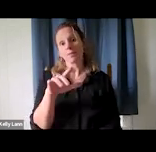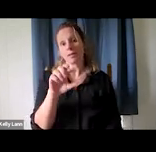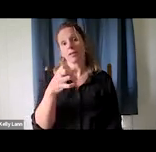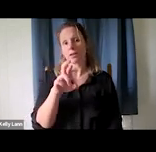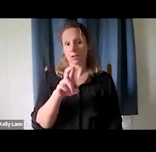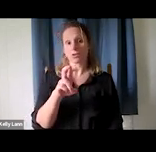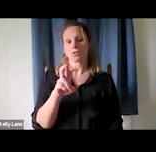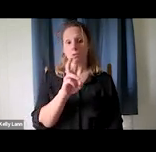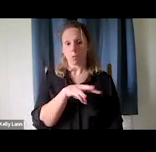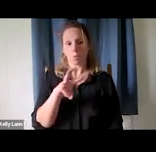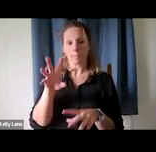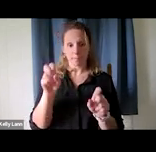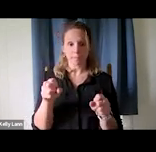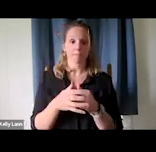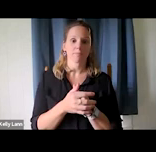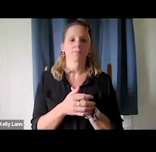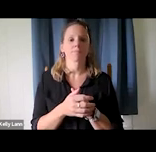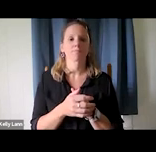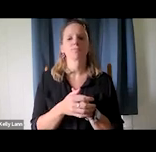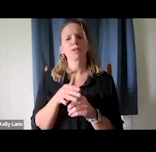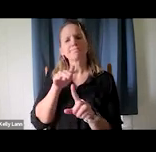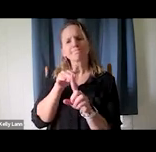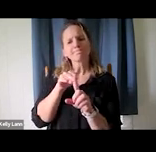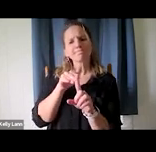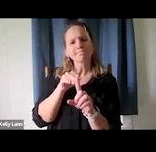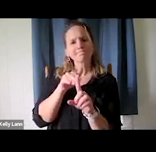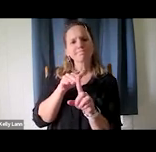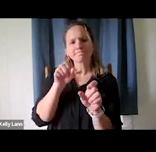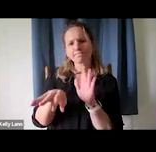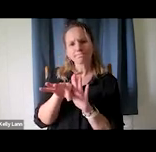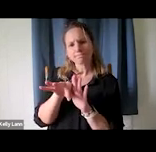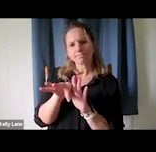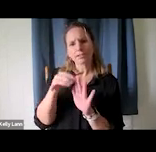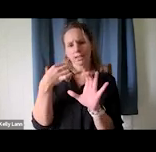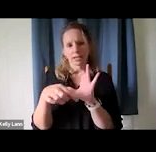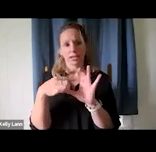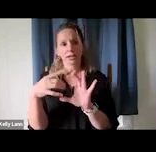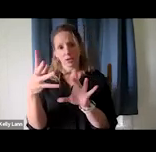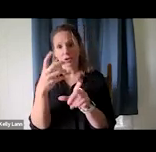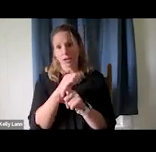pero también, como recordatorio, pueden encontrar todo en los correos electrónicos que recibieron sobre este seminario